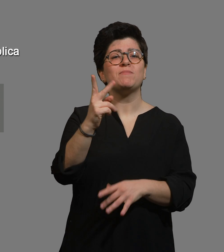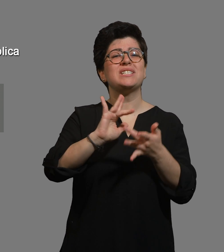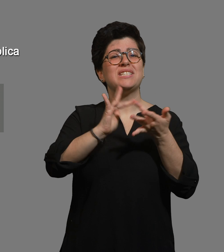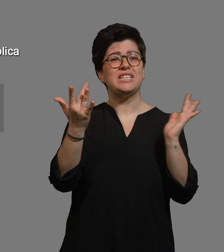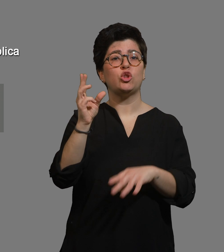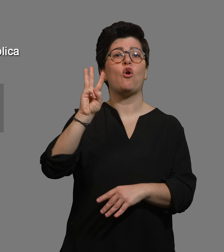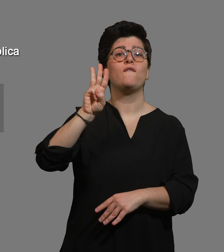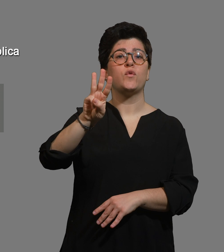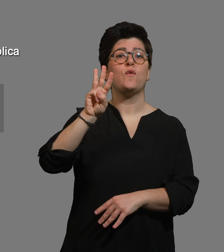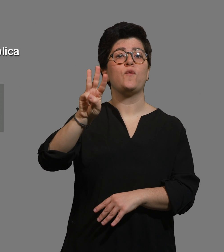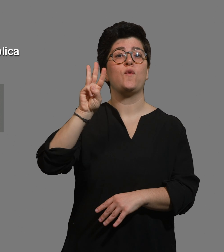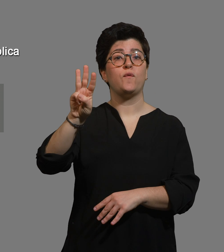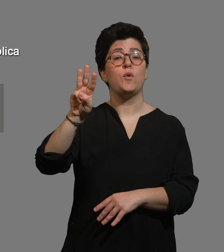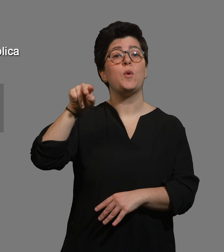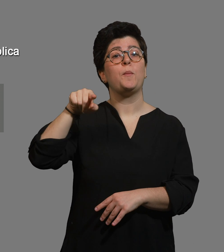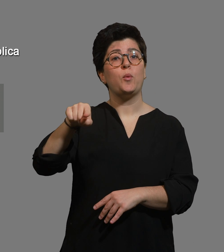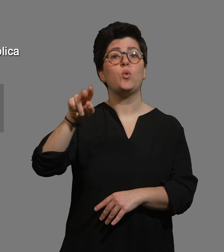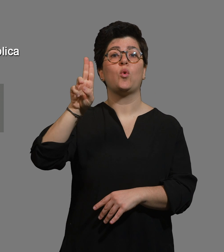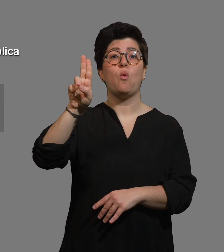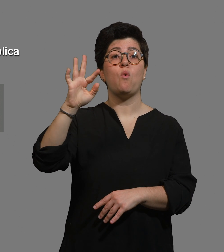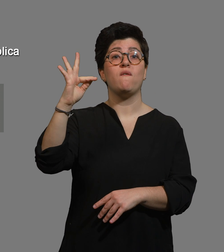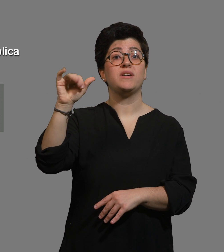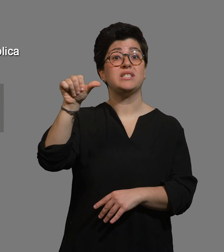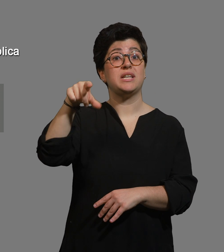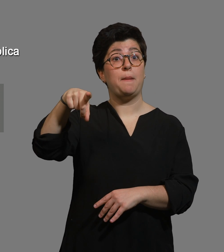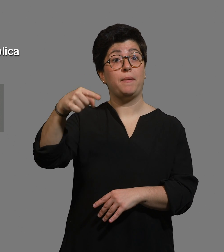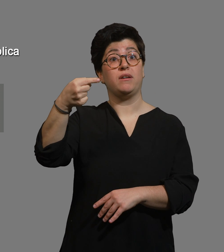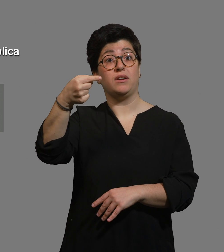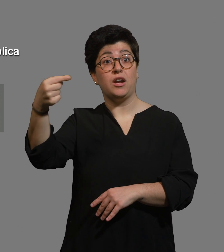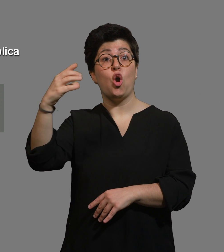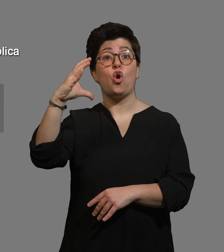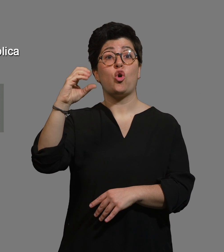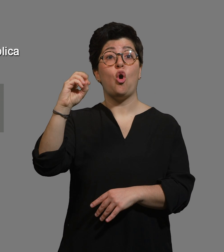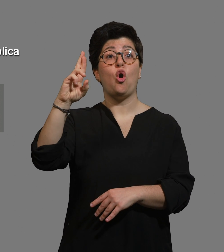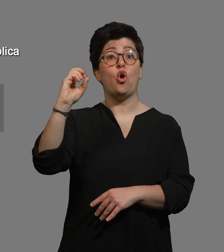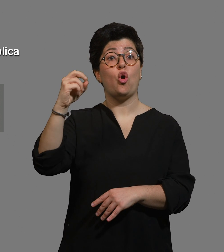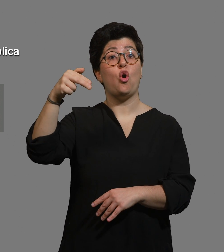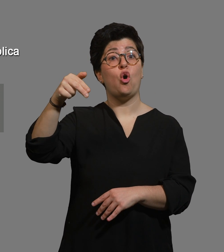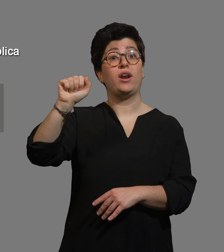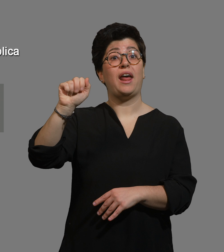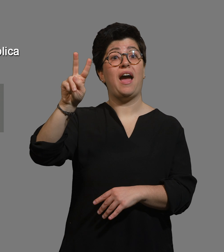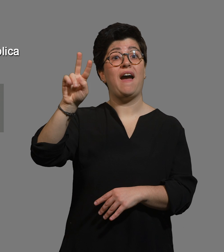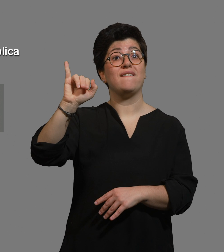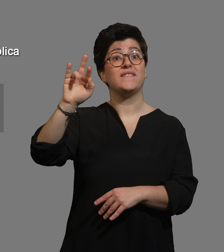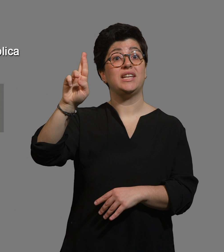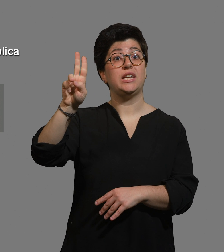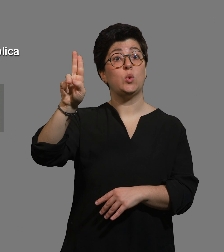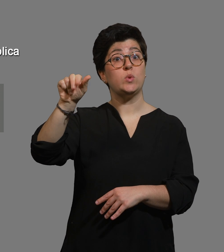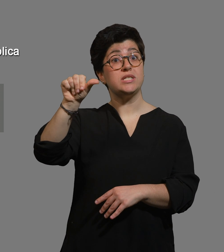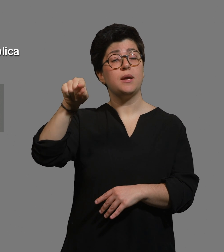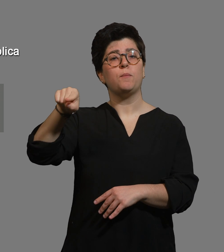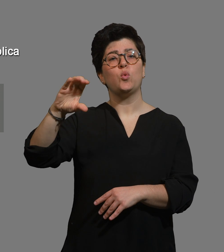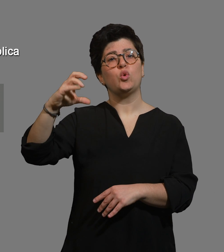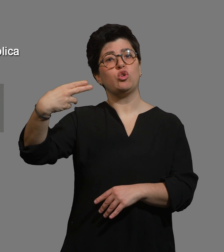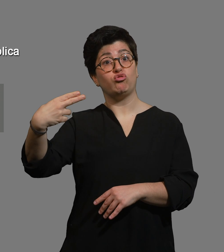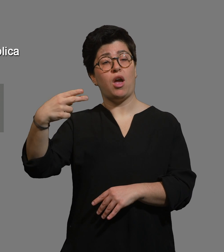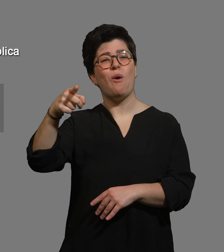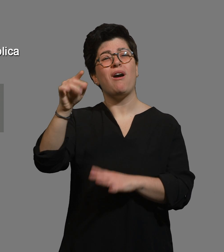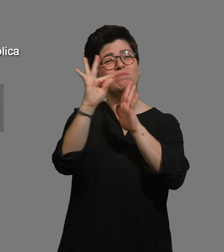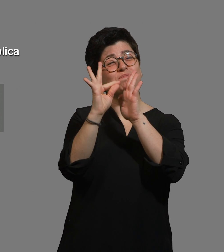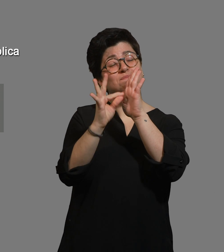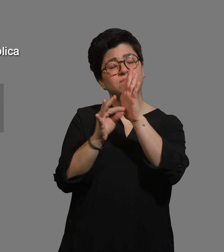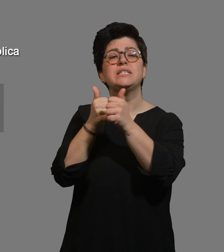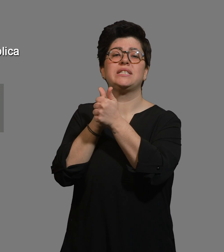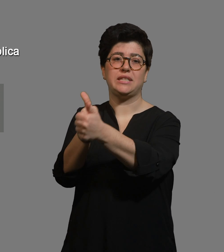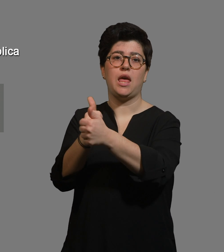Seguire le raccomandazioni sul sito www.ufsp-coronavirus.ch.